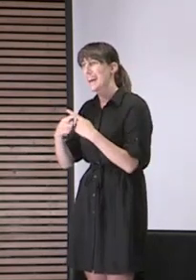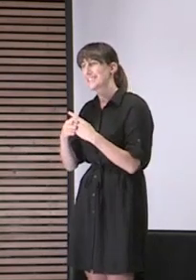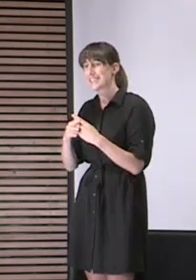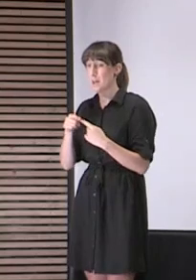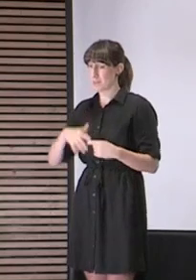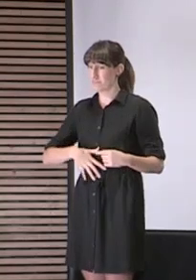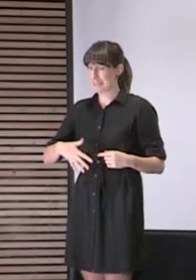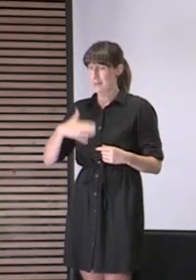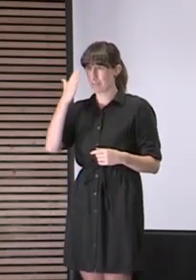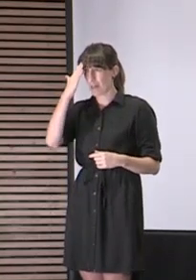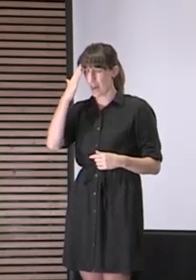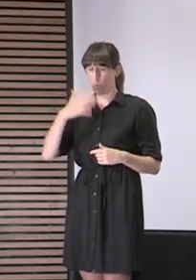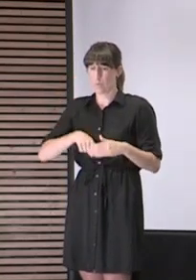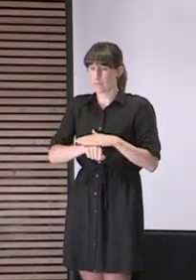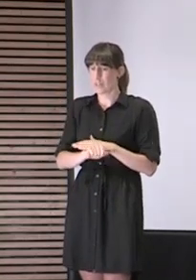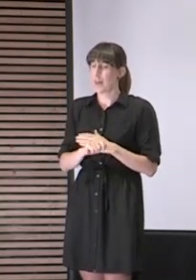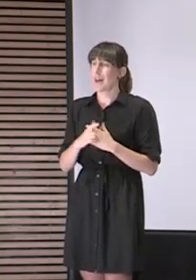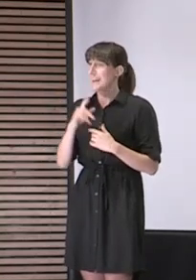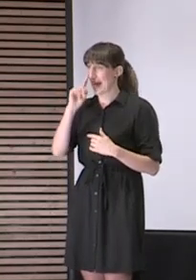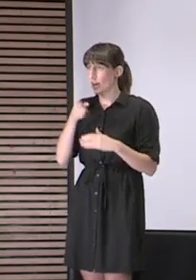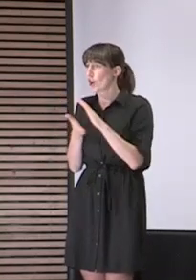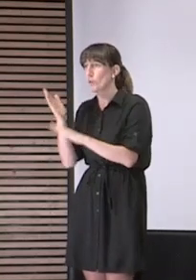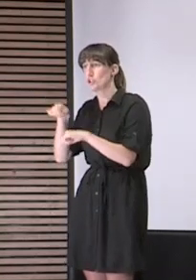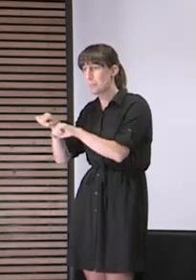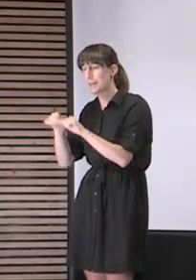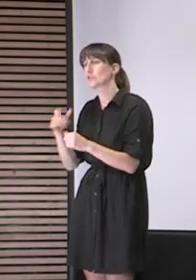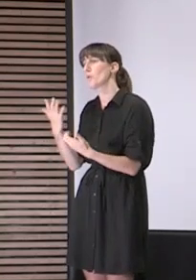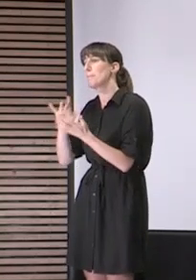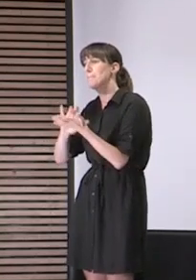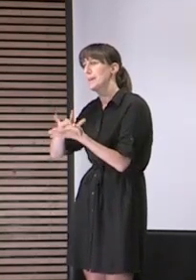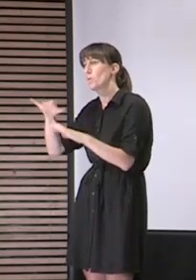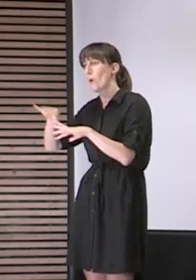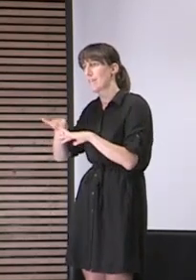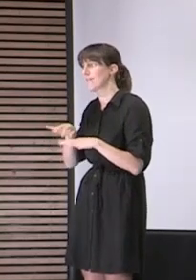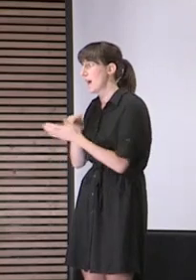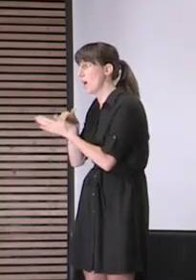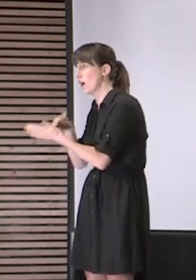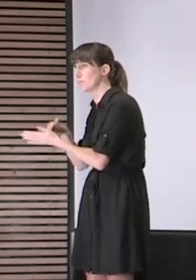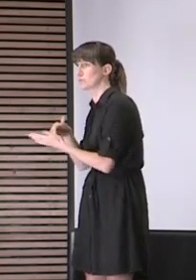las parteras nos dicen que tienen más trabajo en este momento porque tienen que hacer más partos en el hogar e incluso cosas como comprar madres embarazadas. Sin embargo, no tienen ningún financiamiento